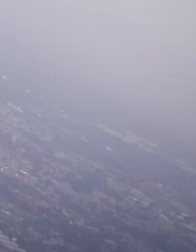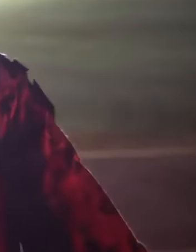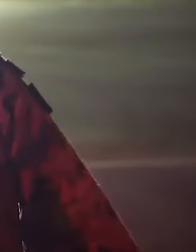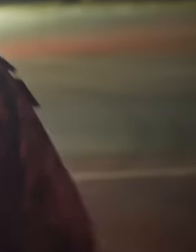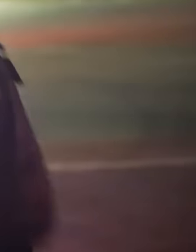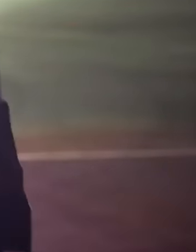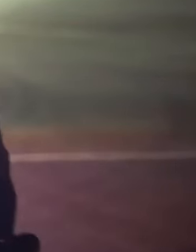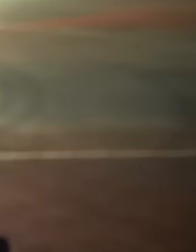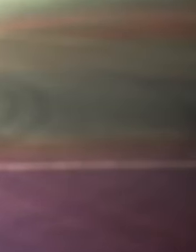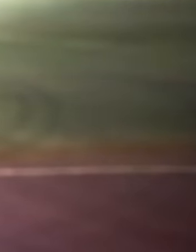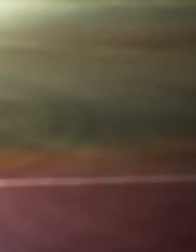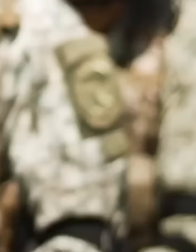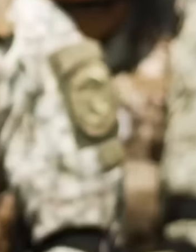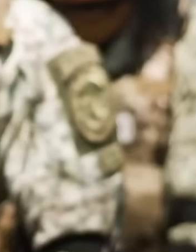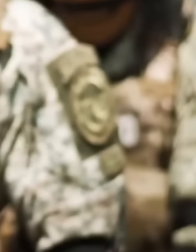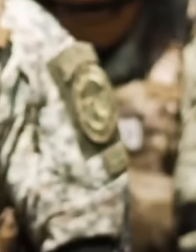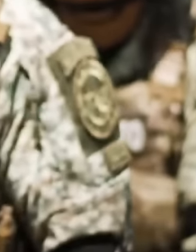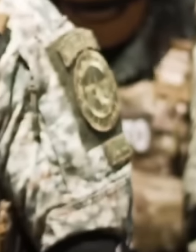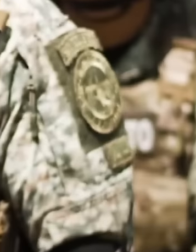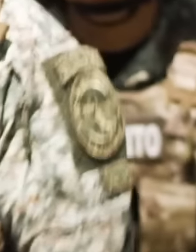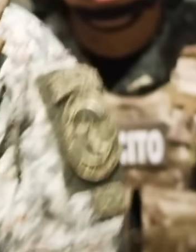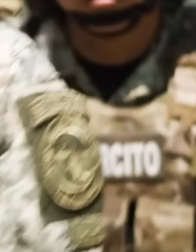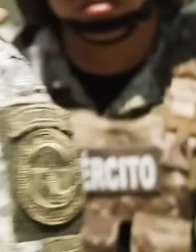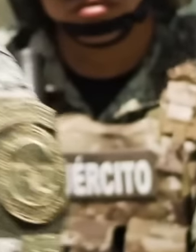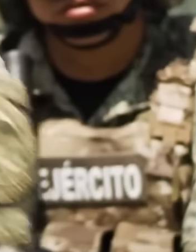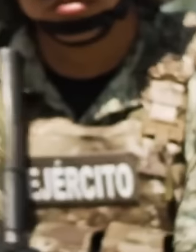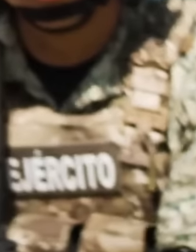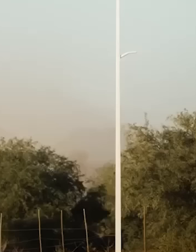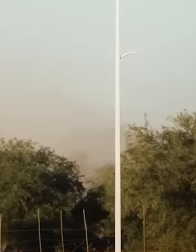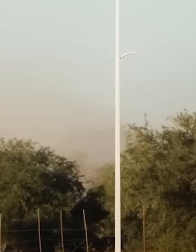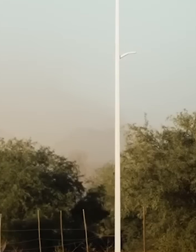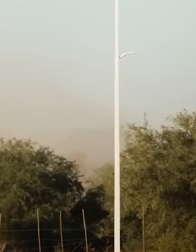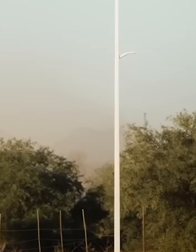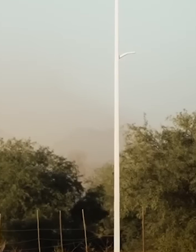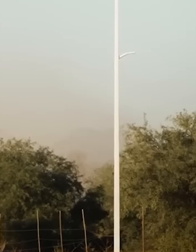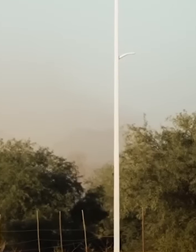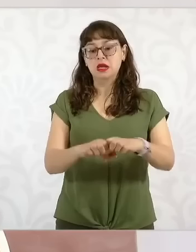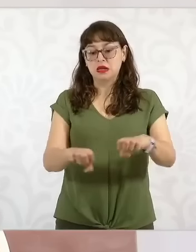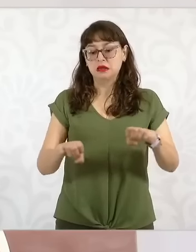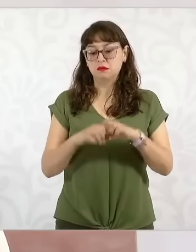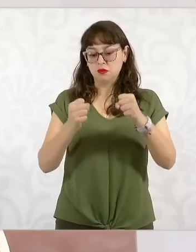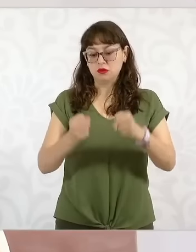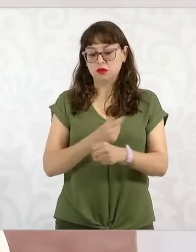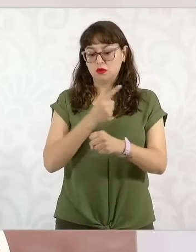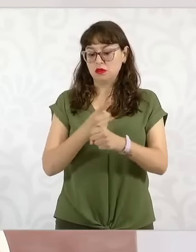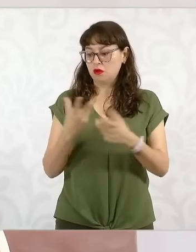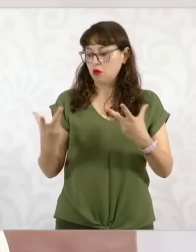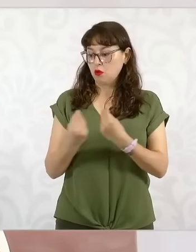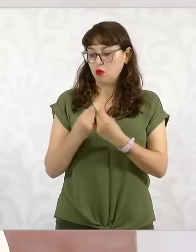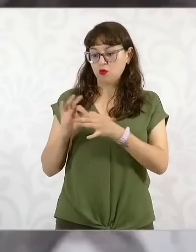hora de rendir cuentas ha llegado para todos. Durante el informe, la tensión en el recinto